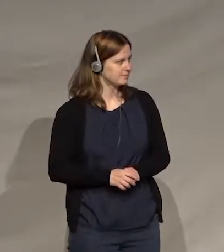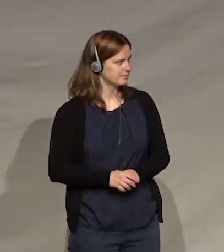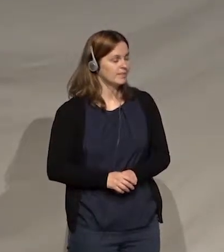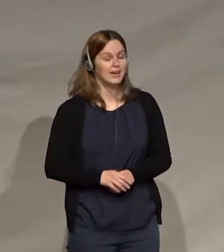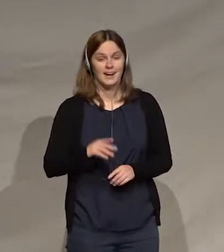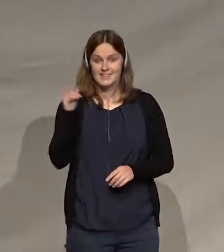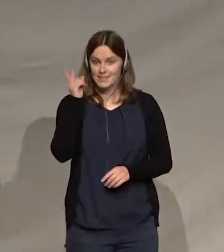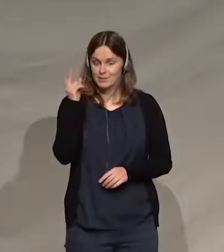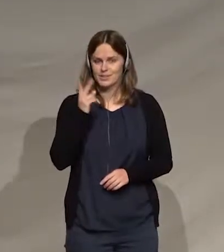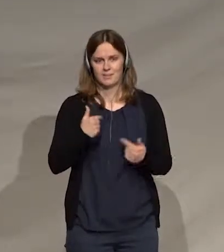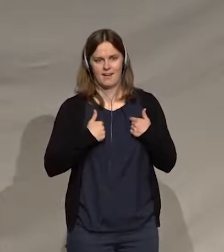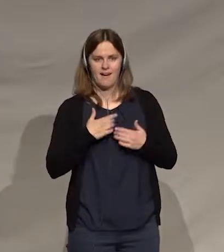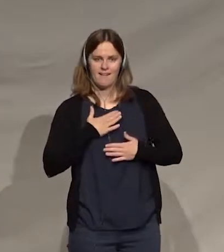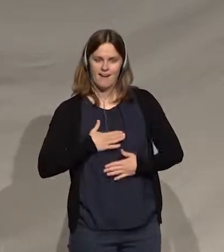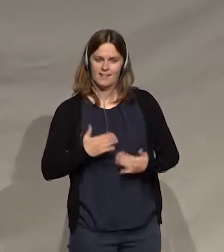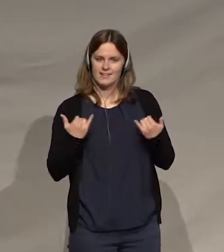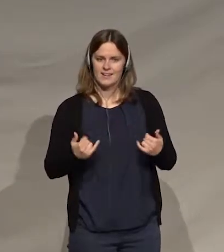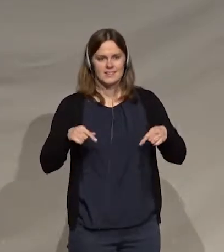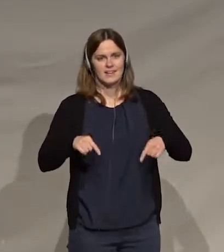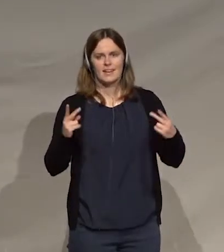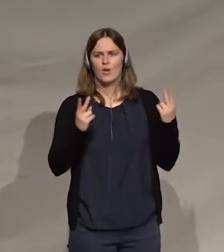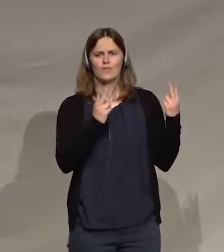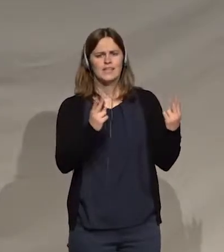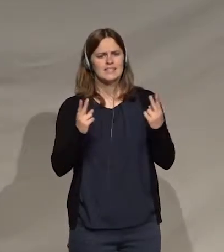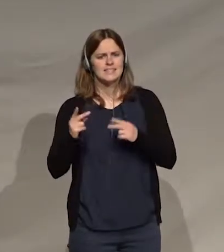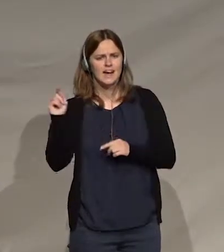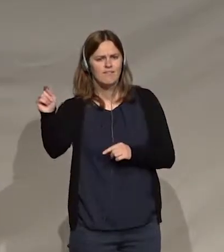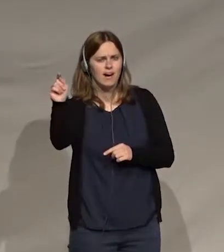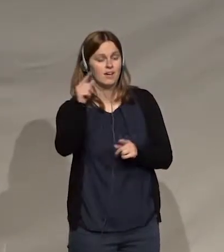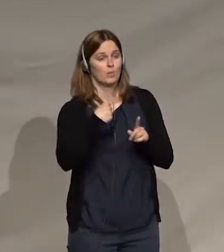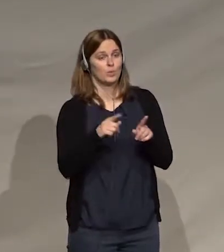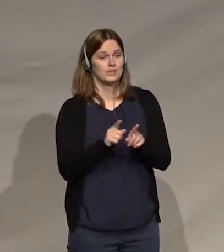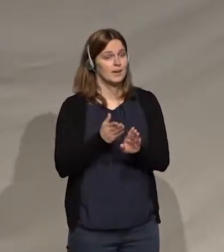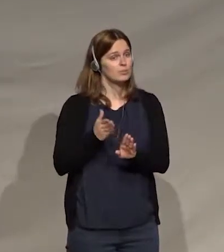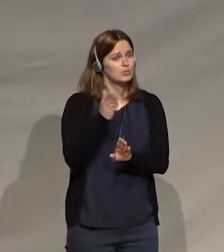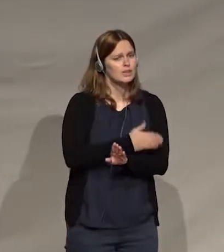Můžete nás najít u stánku číslo 27. Teď předám slovo Larsovi, aby vám řekl víc